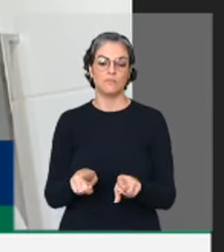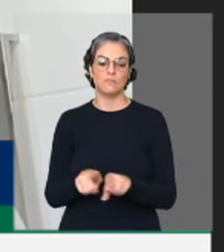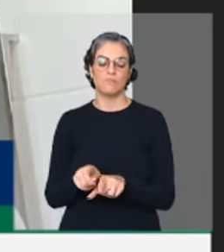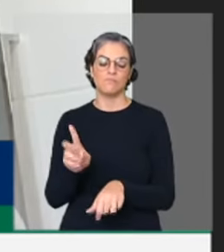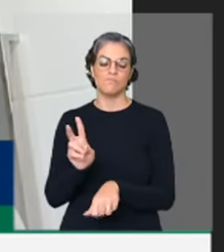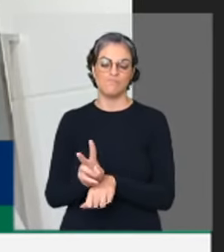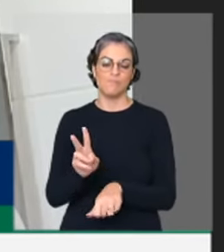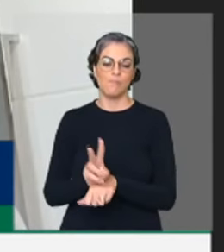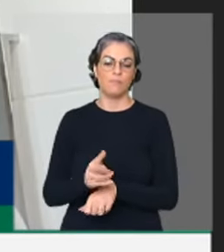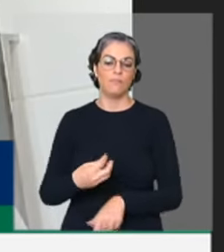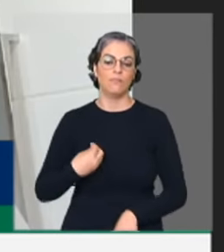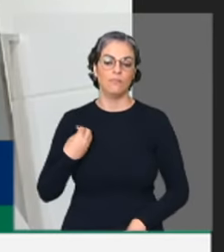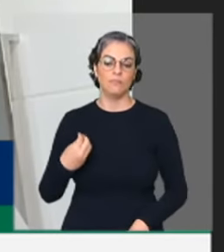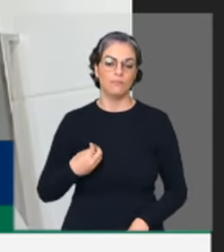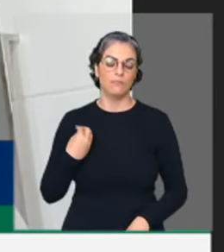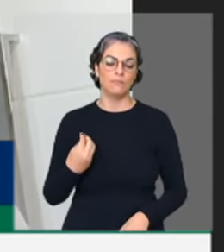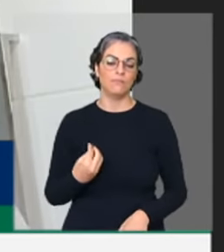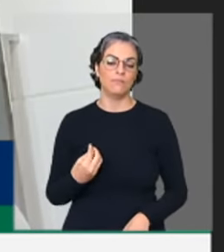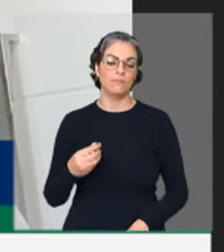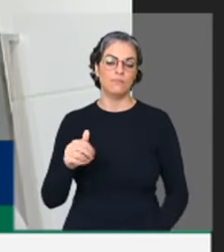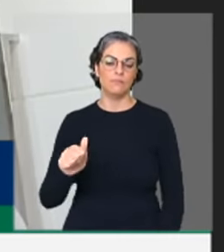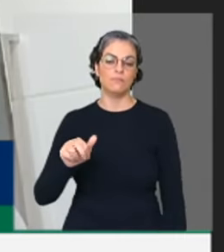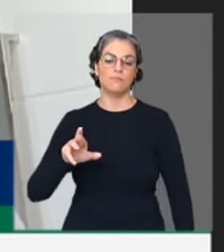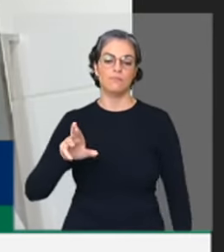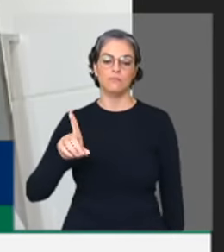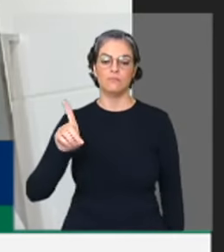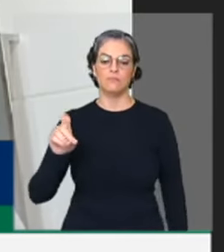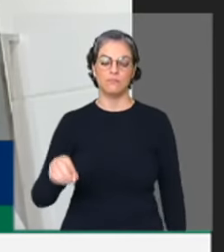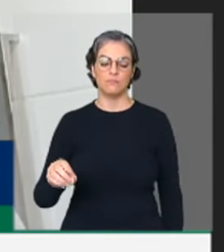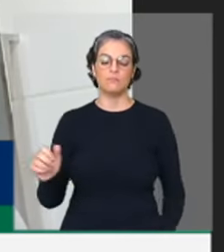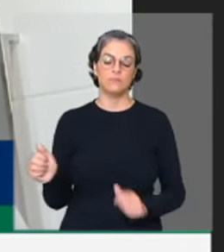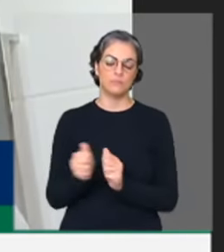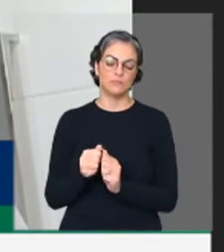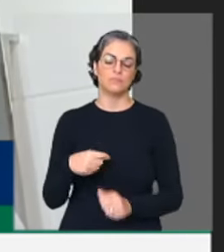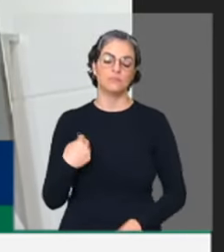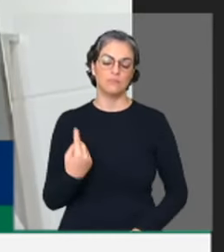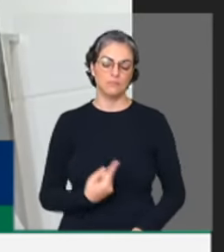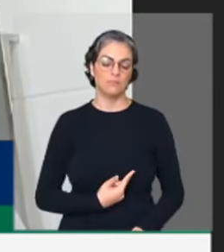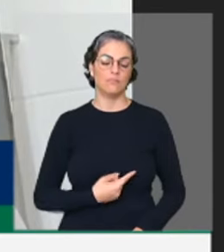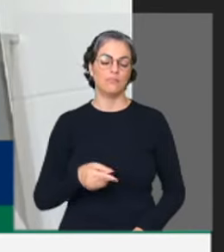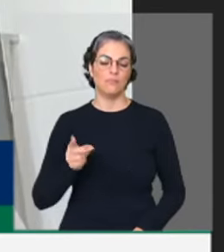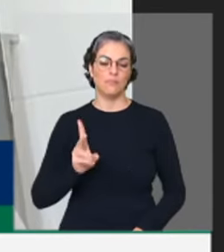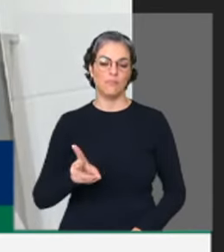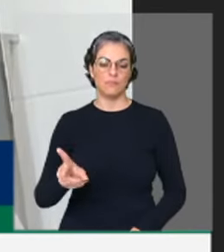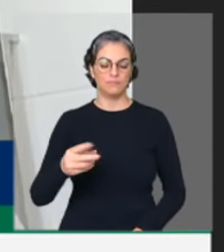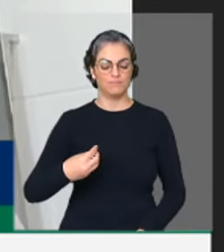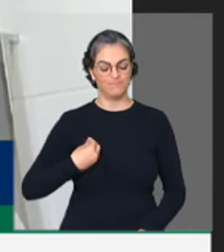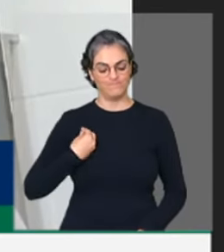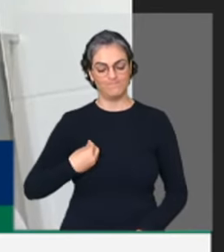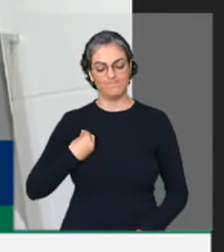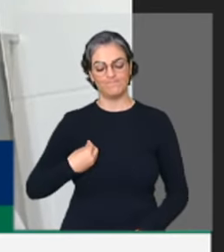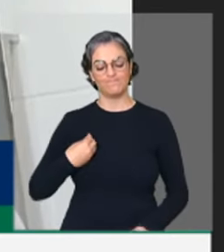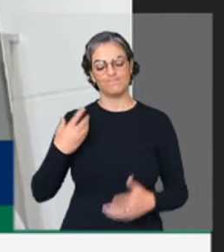O... DA VIDA. AROLDO, VOCÊ ESTÁ... ENTRE NÓS. AROLDO VOCÊ ESTÁ SEMPRE PRESENTE VIVA A AROLDO LIMA. -- [DEPUTADA]: